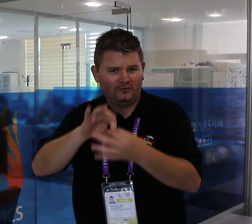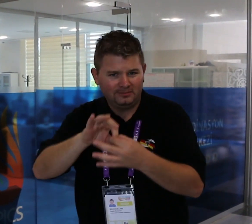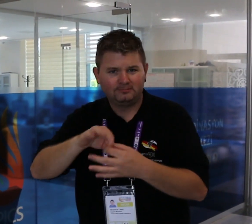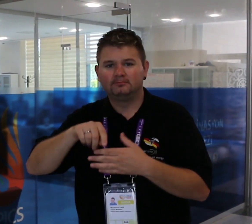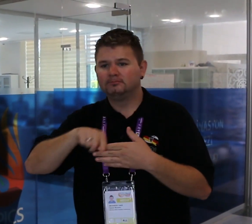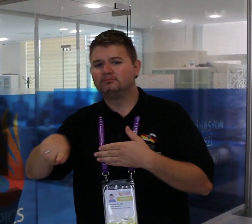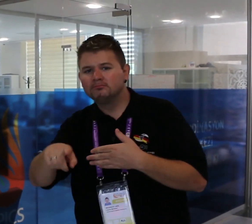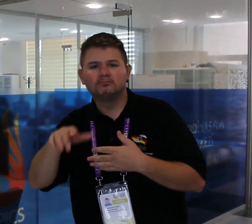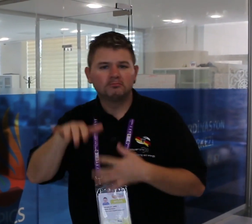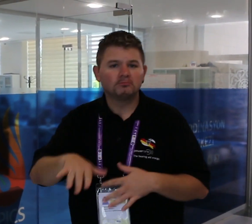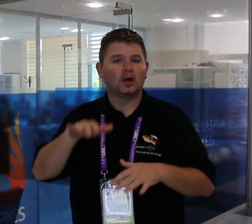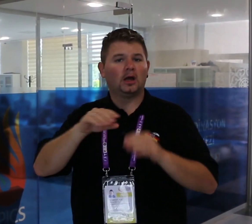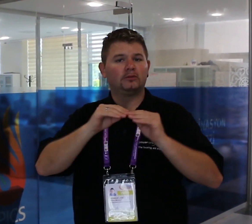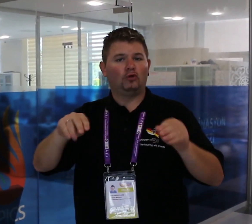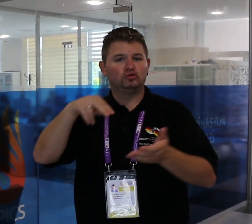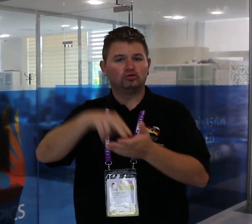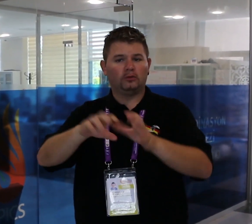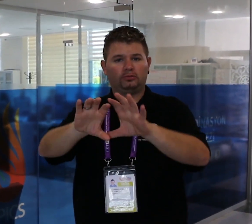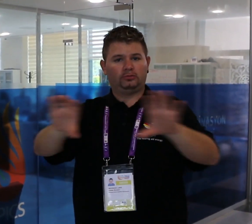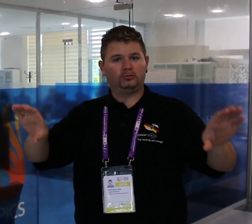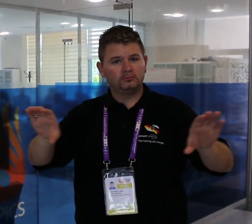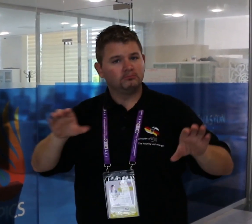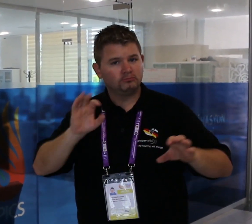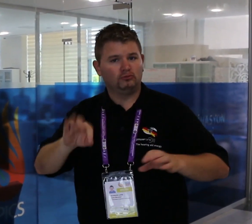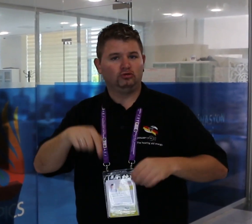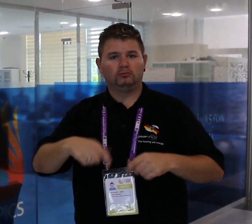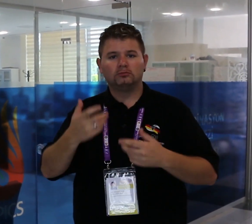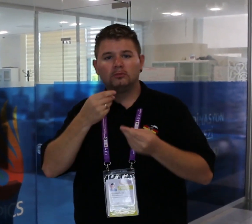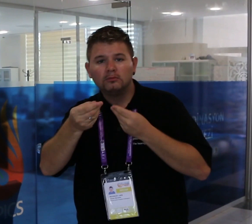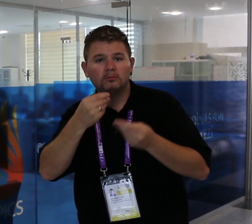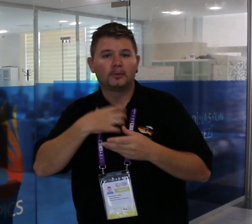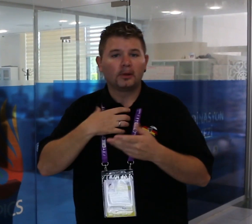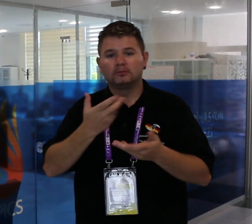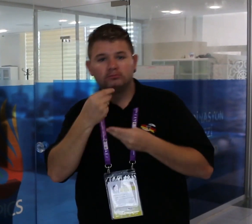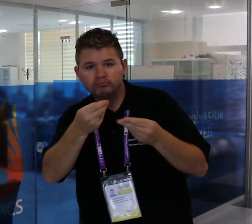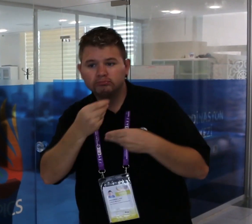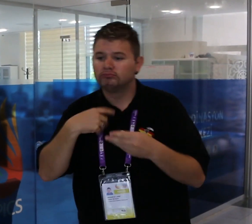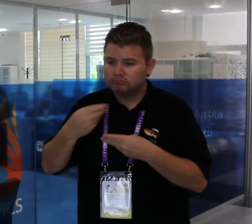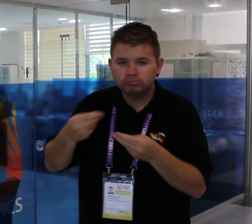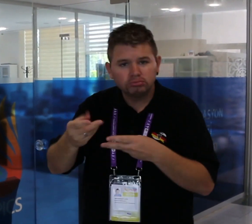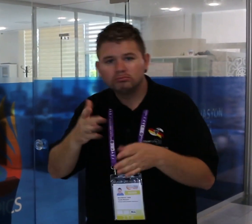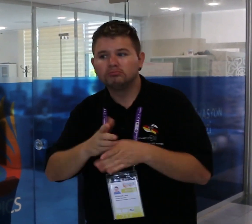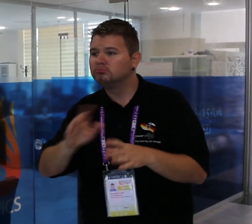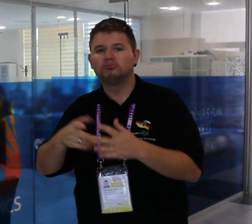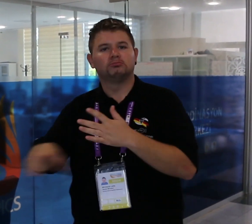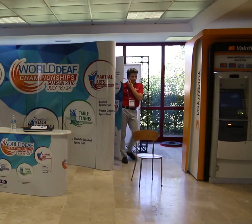Zurück zum Flughafen. Dort gab es einen Infostand, bei dem wir unsere Anliegen besprechen konnten.